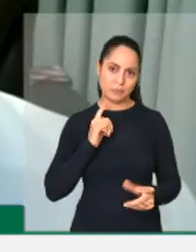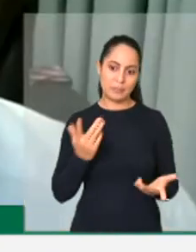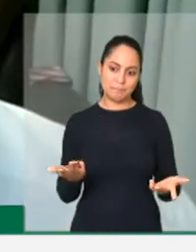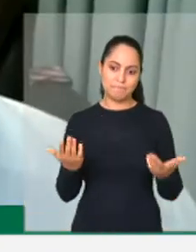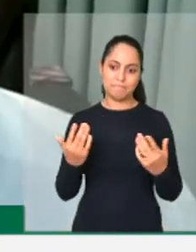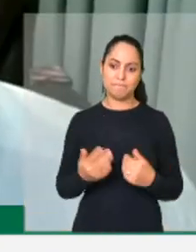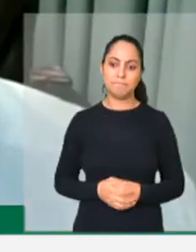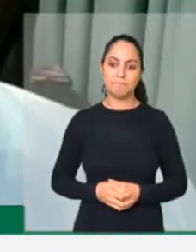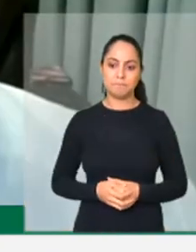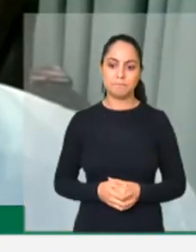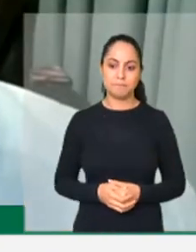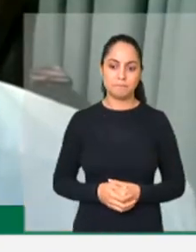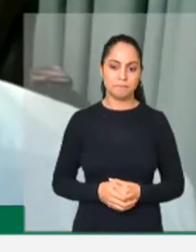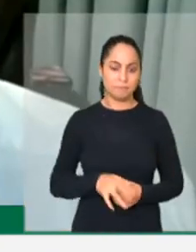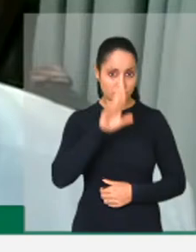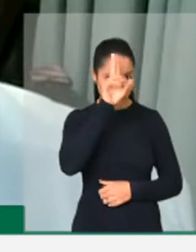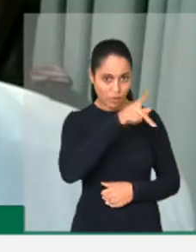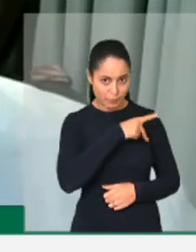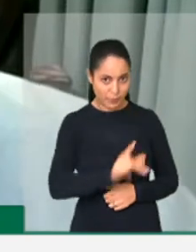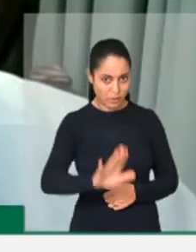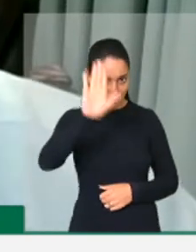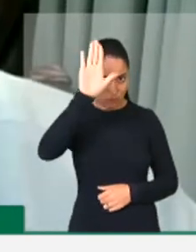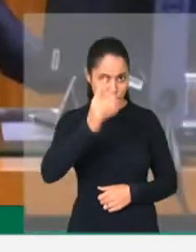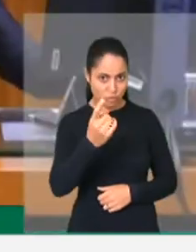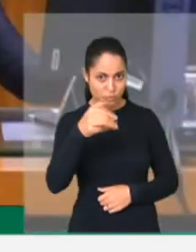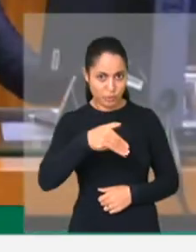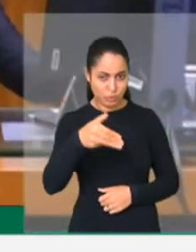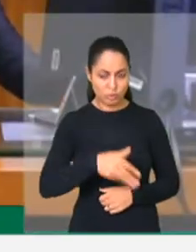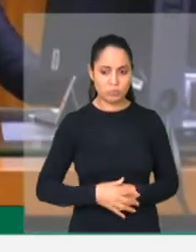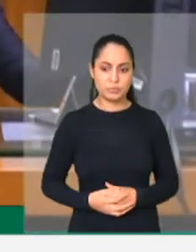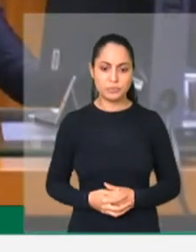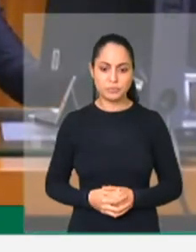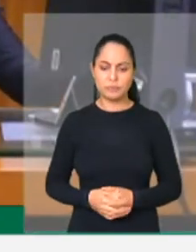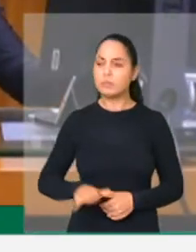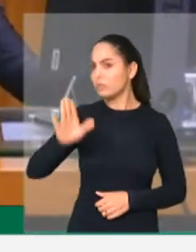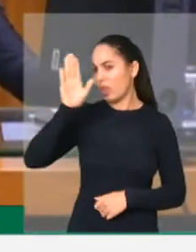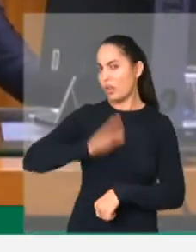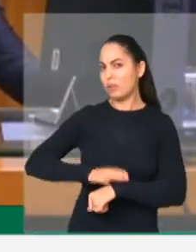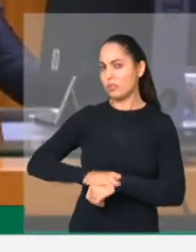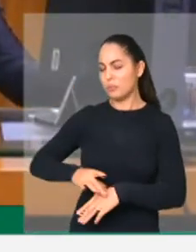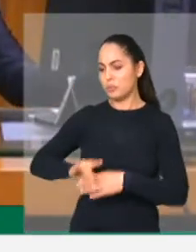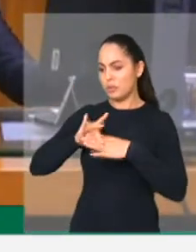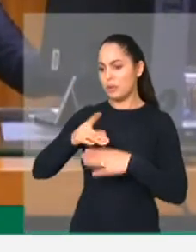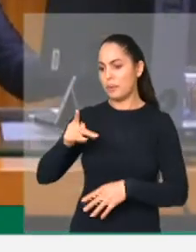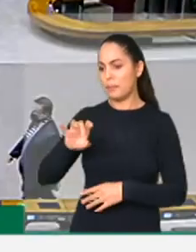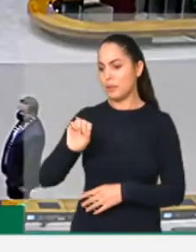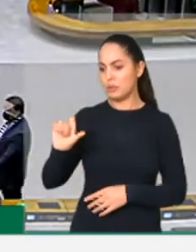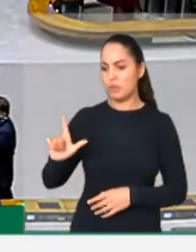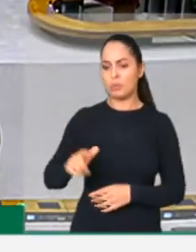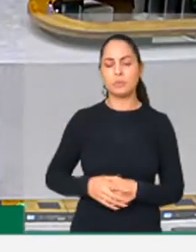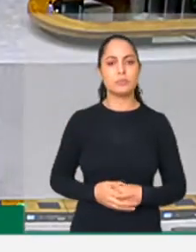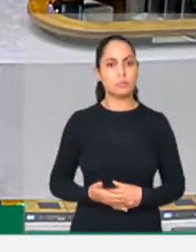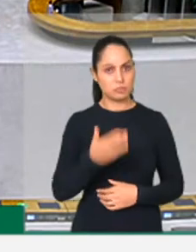PRESIDENTE... EU TAMBÉM GOSTARIA. [PRESIDENTE]: ANTES DE V.EXA. TEM O PEDIDO DO DEPUTADO ZÉ NELTO E O TEMPO DE LIDERANÇA DA DEPUTADA